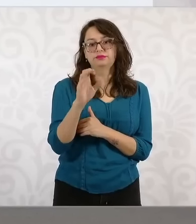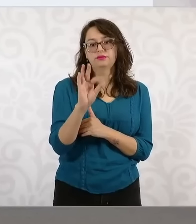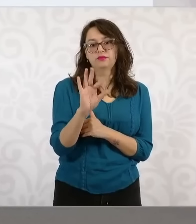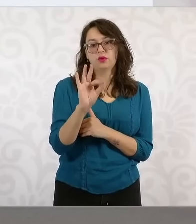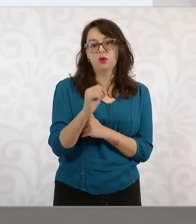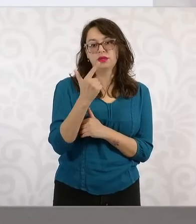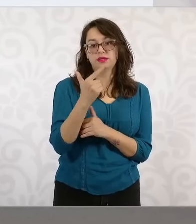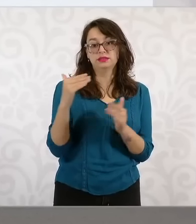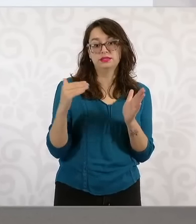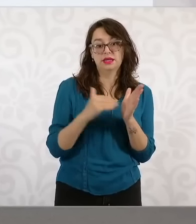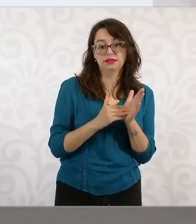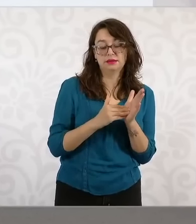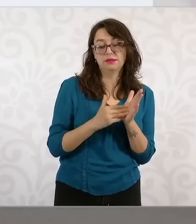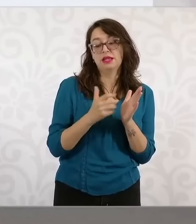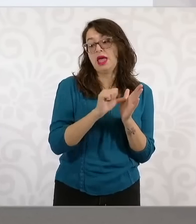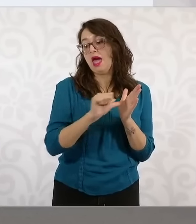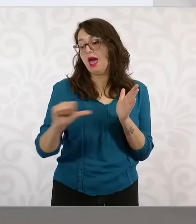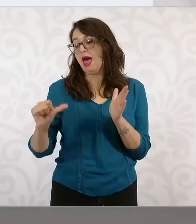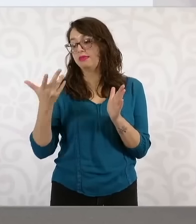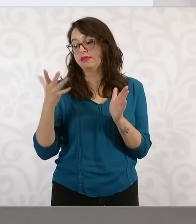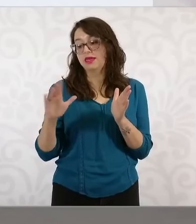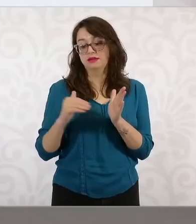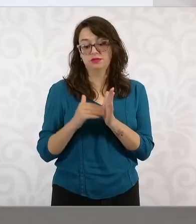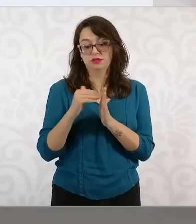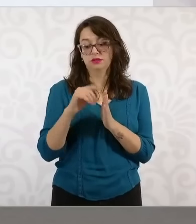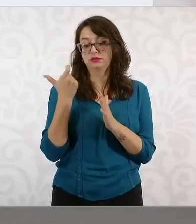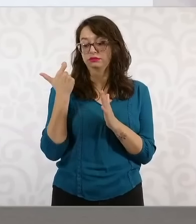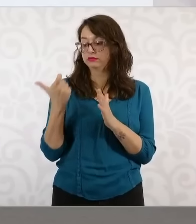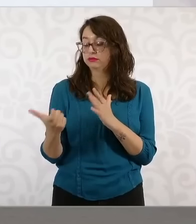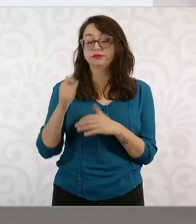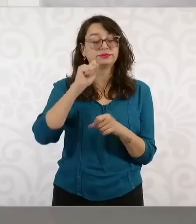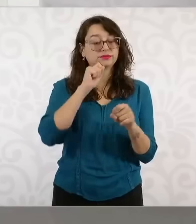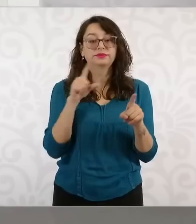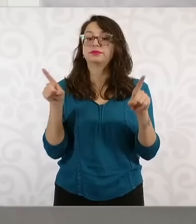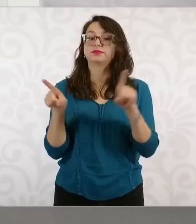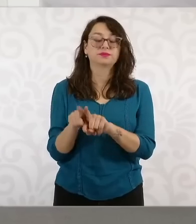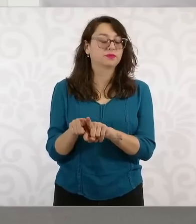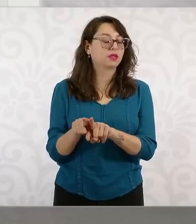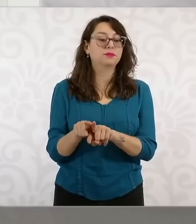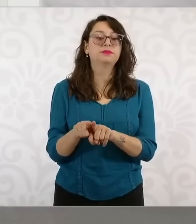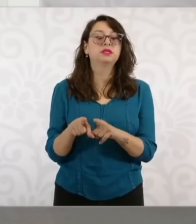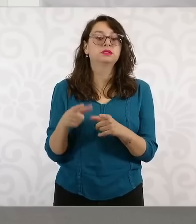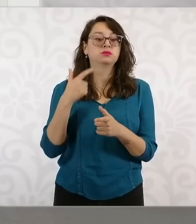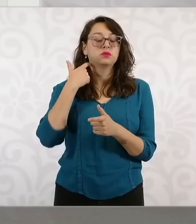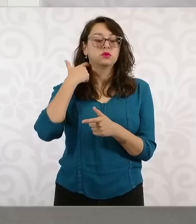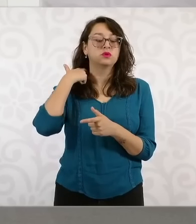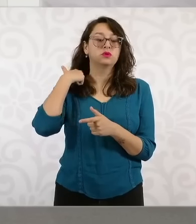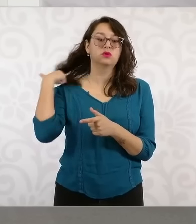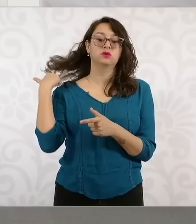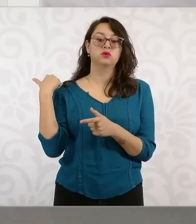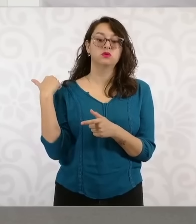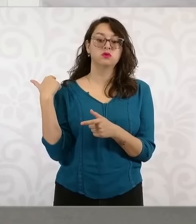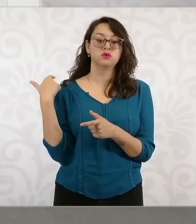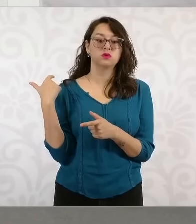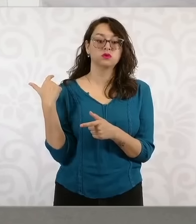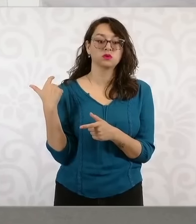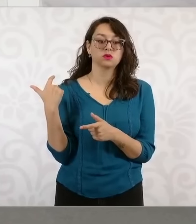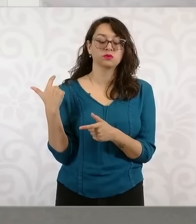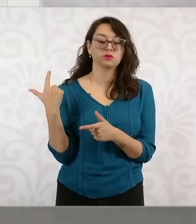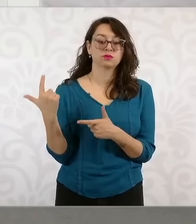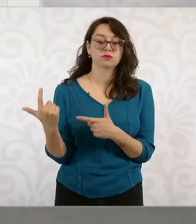y menor a 10,000ones de pesos. El esquema es igual. Vamos a tratar de eh hacer la